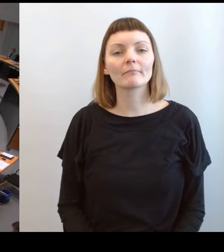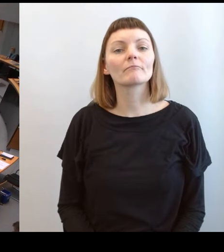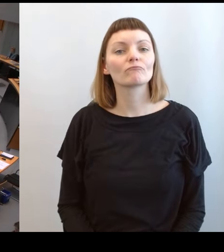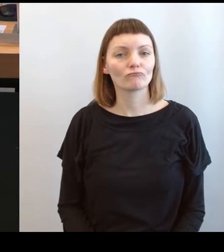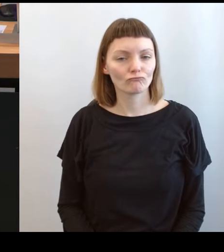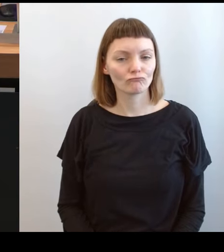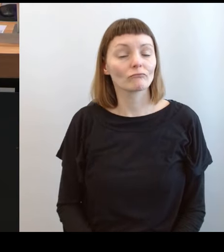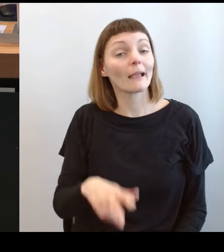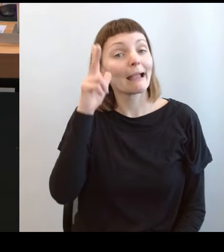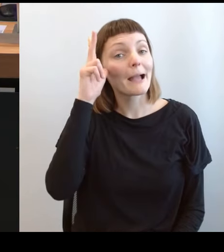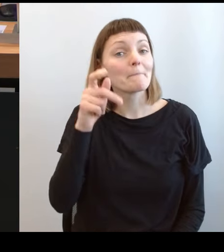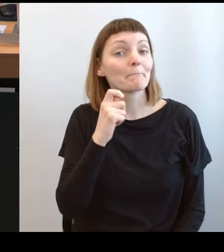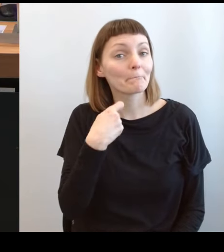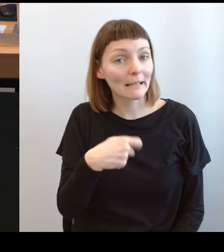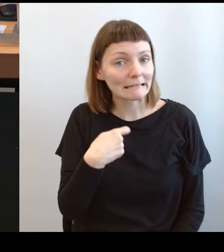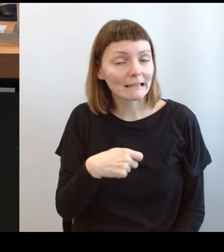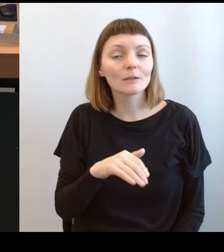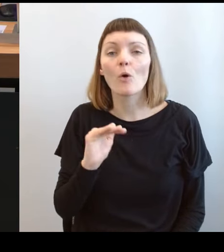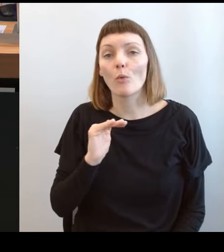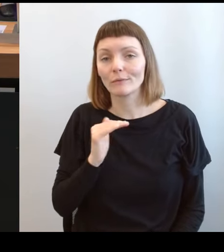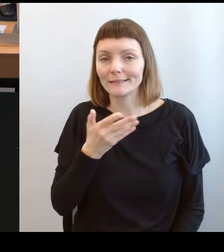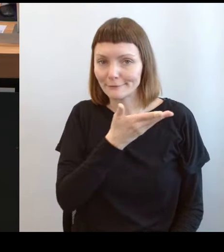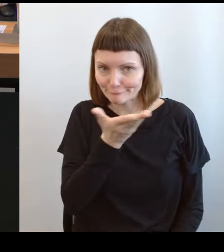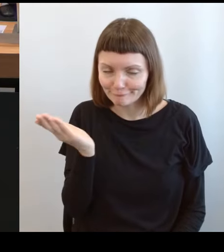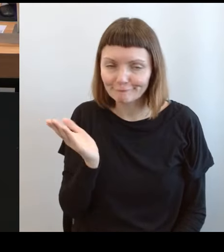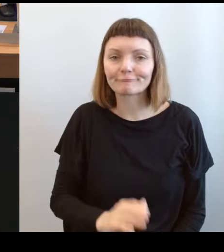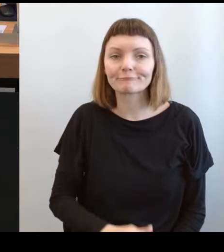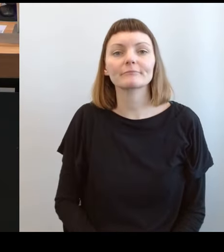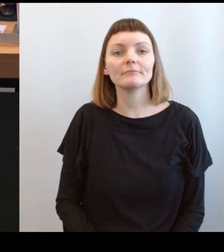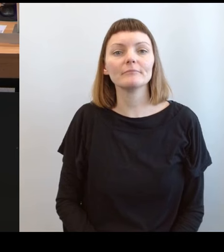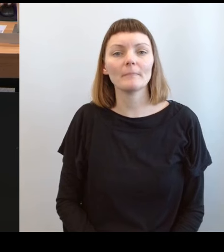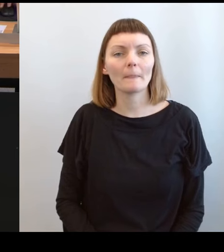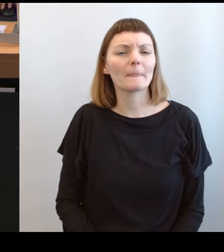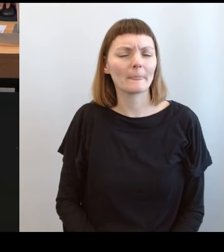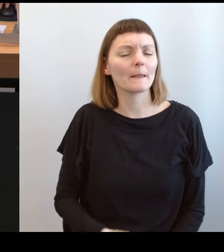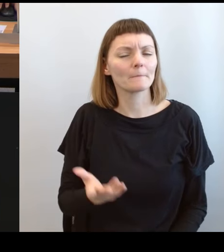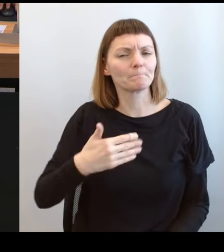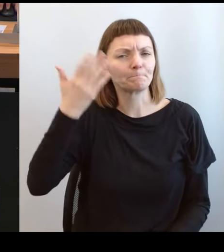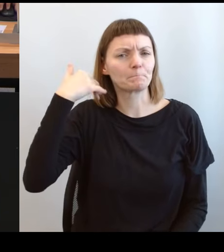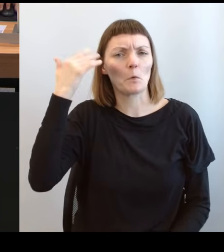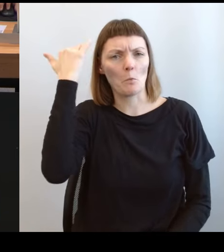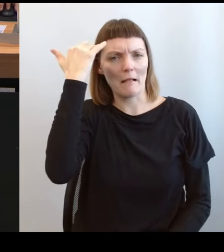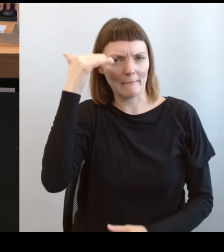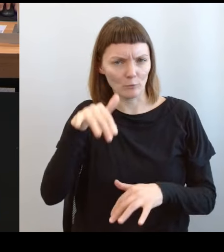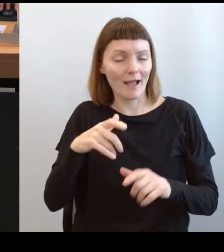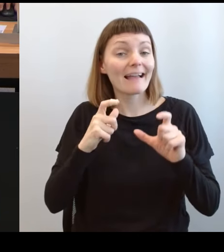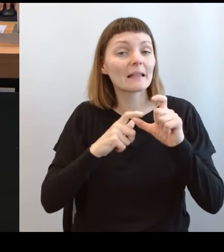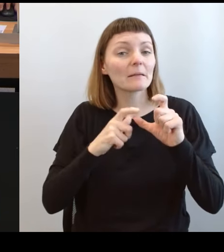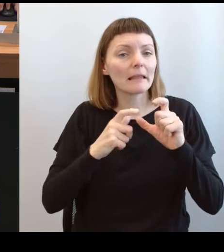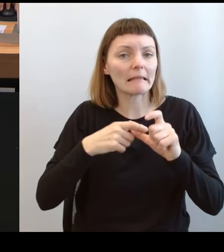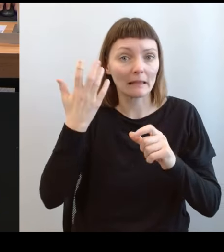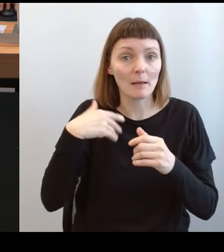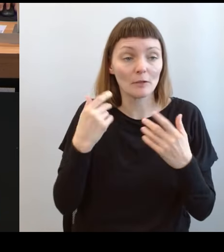Übernachtungssteuer auf die Geschäftsreisenden auszudehnen, von der SPD abgelehnt. Bereits in der vorherigen Koalition hatten wir uns zusammen mit der